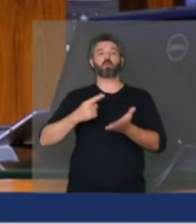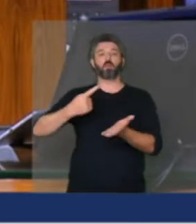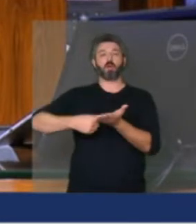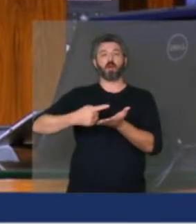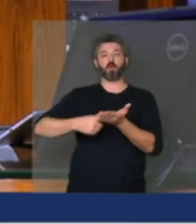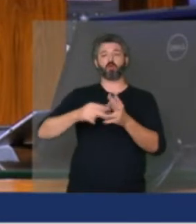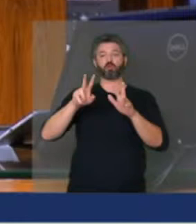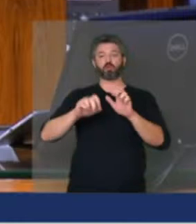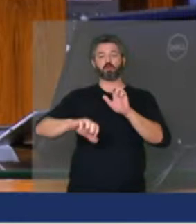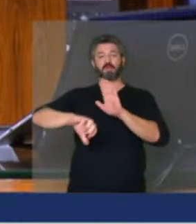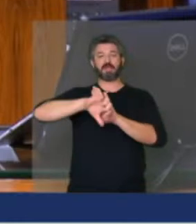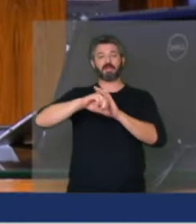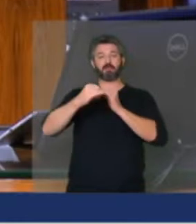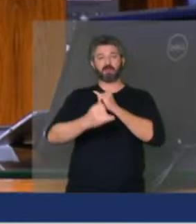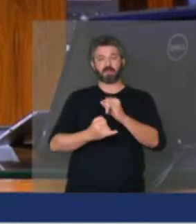QUE APROVA O TEXTO DA CONVENÇÃO SOBRE O CRIME